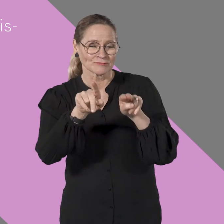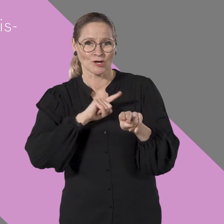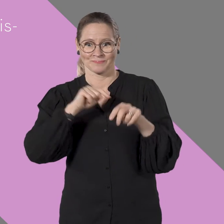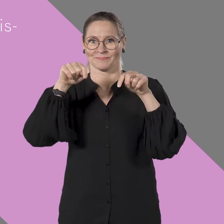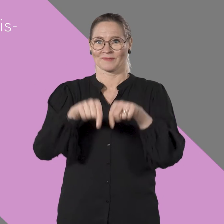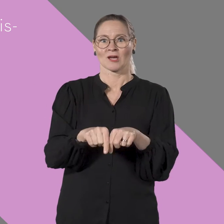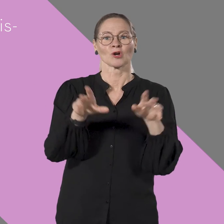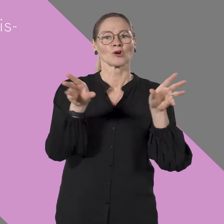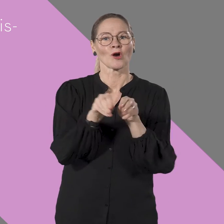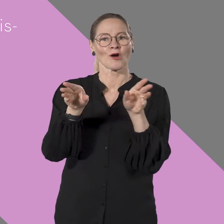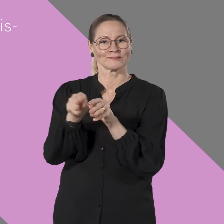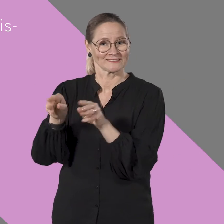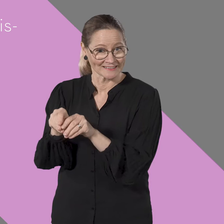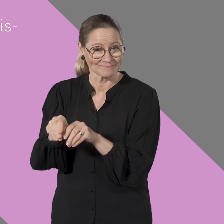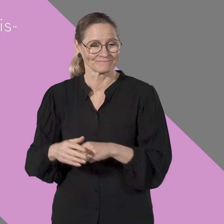oheisen koosteen myötä.